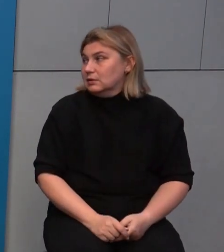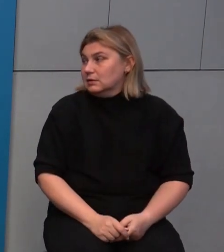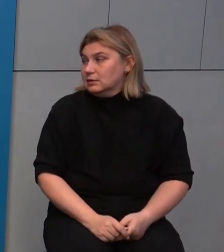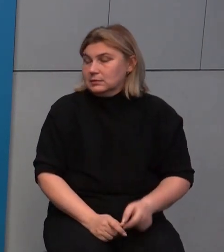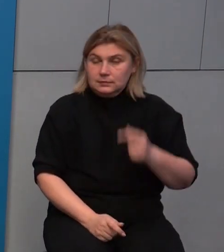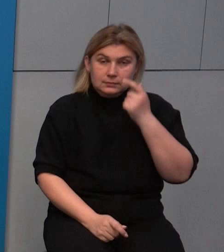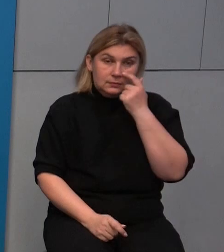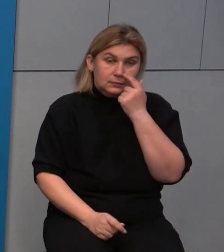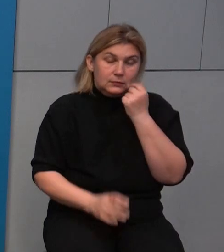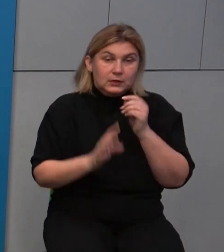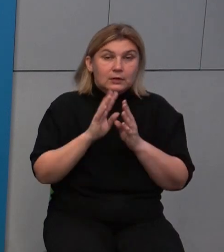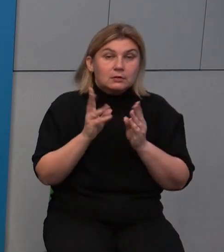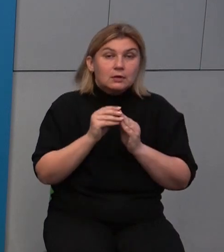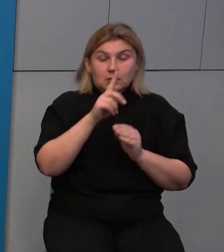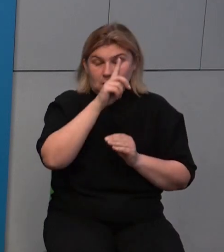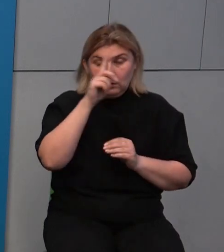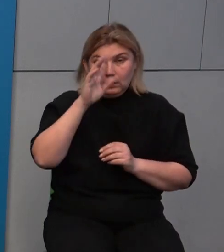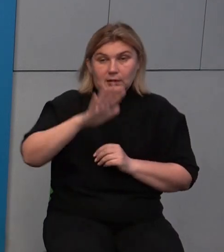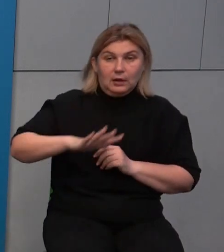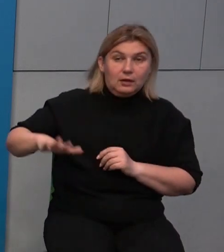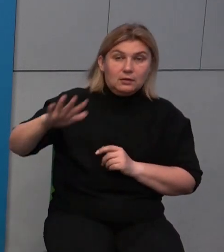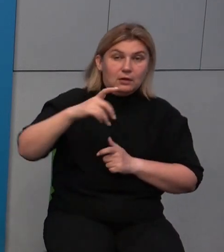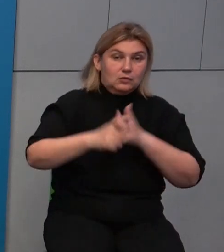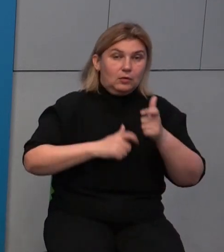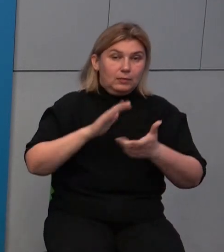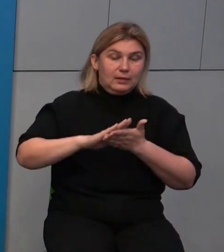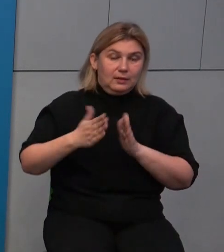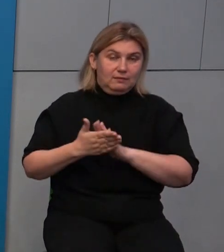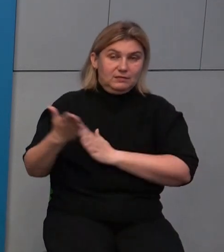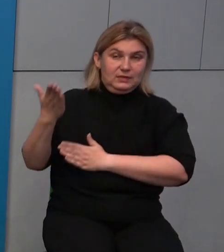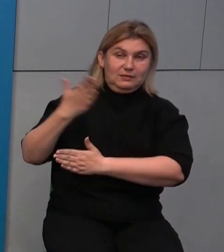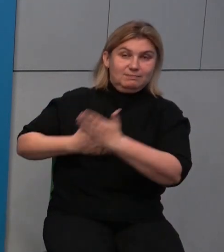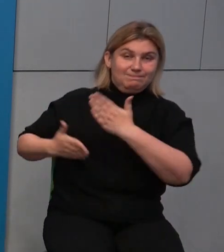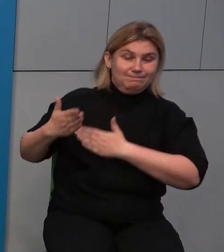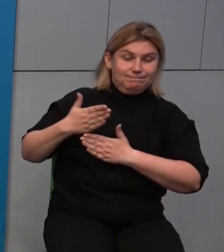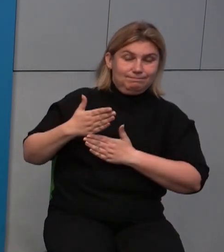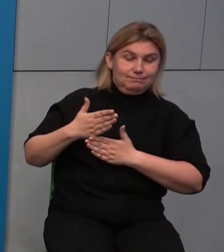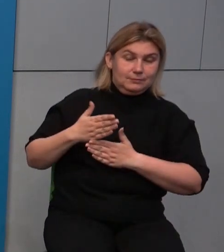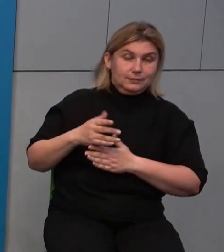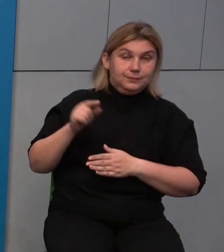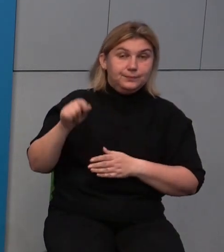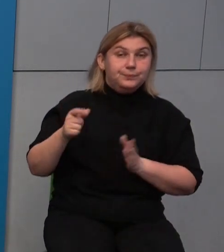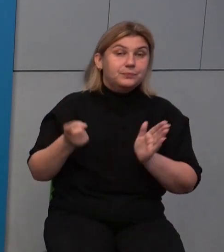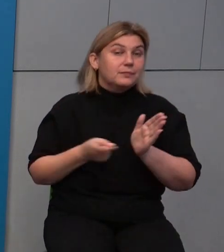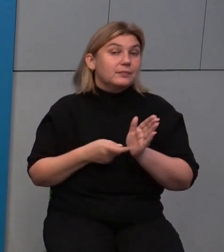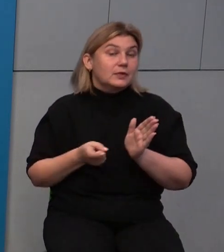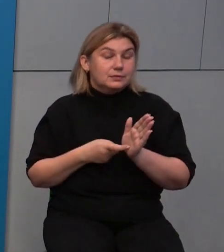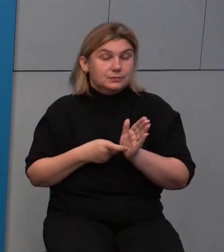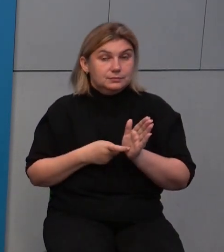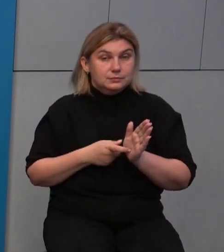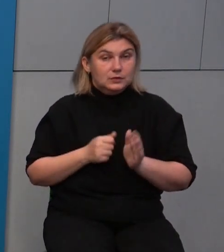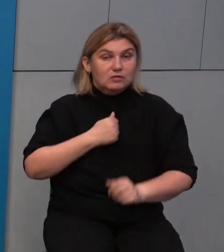i to wszystko, co ludzie na tych terenach zrobili sobie nawzajem. To naprawdę wymaga wielkiej, wielkiej żałoby,